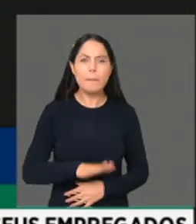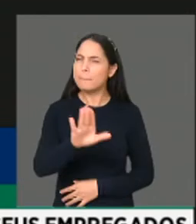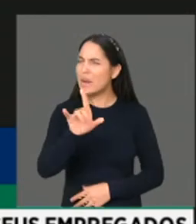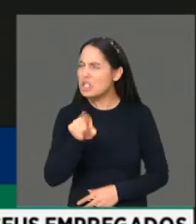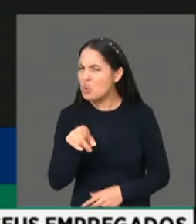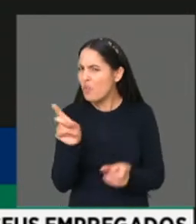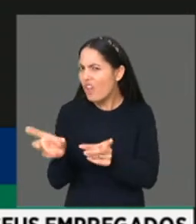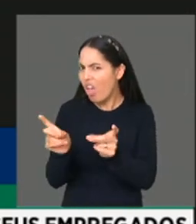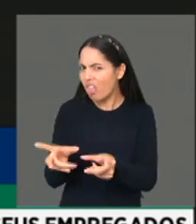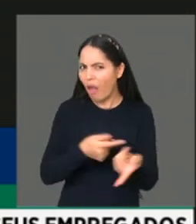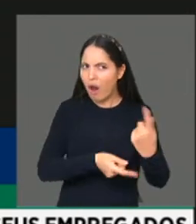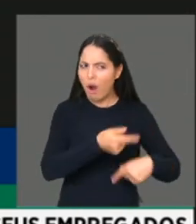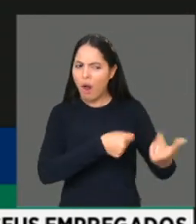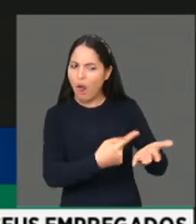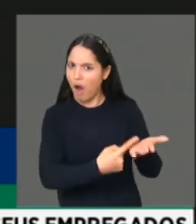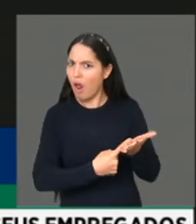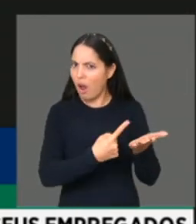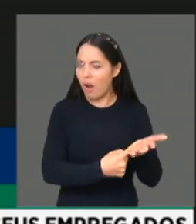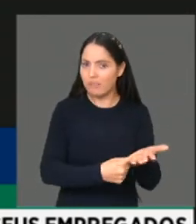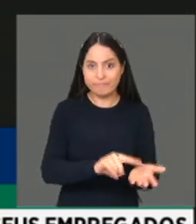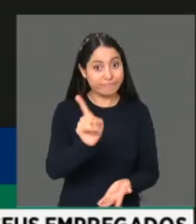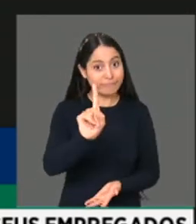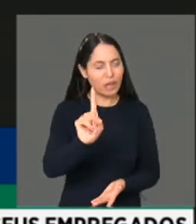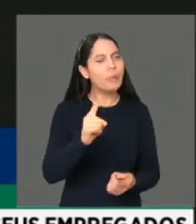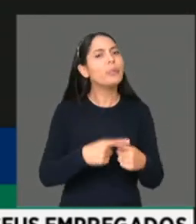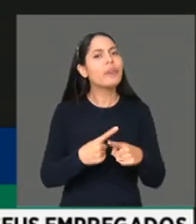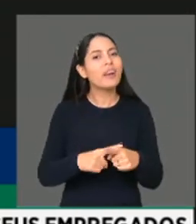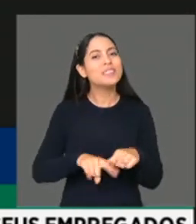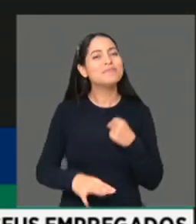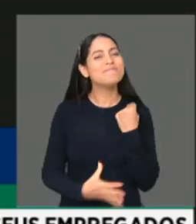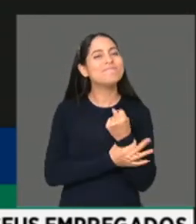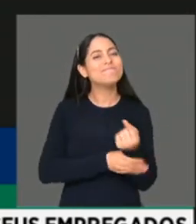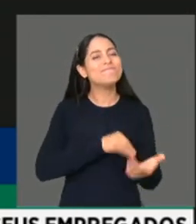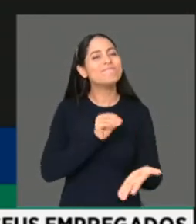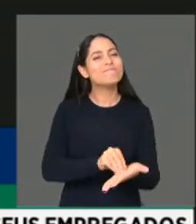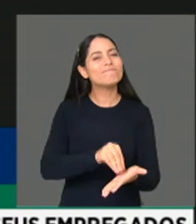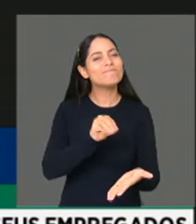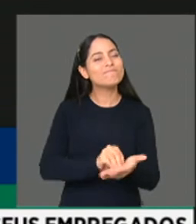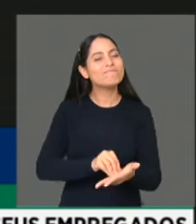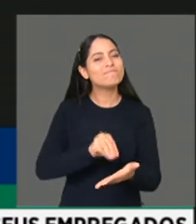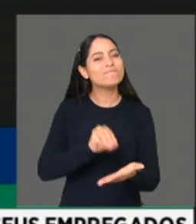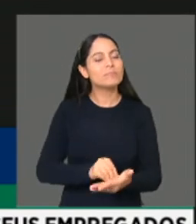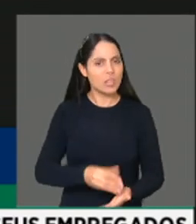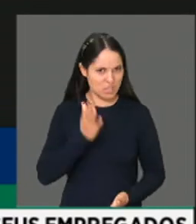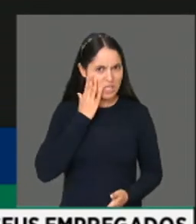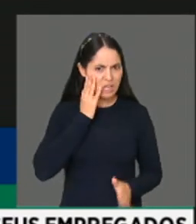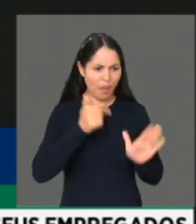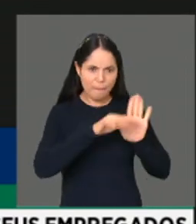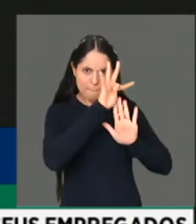VENDEM QUE NÃO FAZEM NEGÓCIO E NÃO FAZEM PORQUE SABEM DA INSEGURANÇA QUE É ESSA AÇÃ O, INCLUSIVE ISSO QUE ESTÁ NO